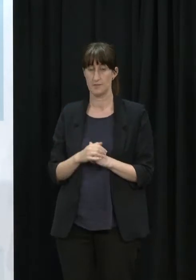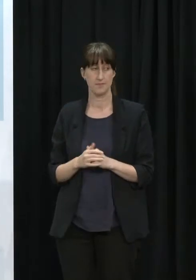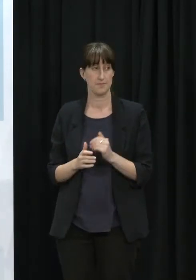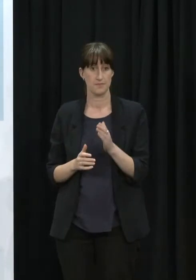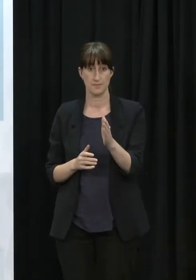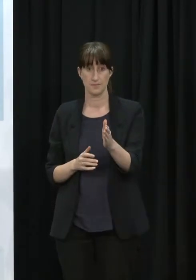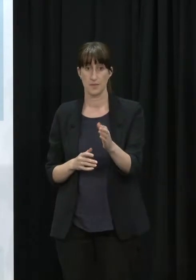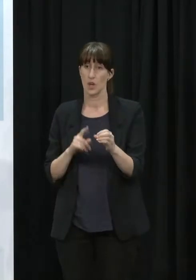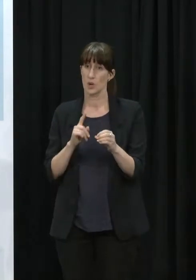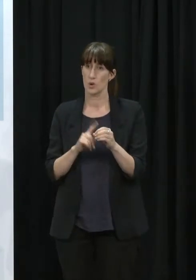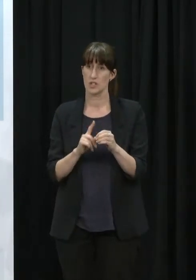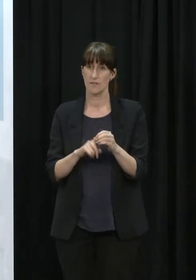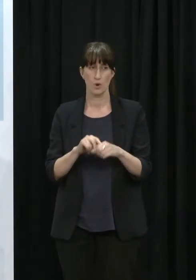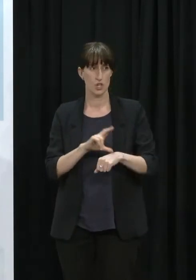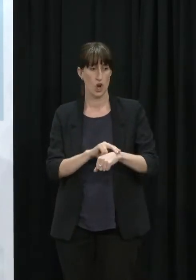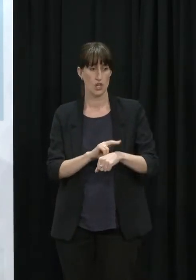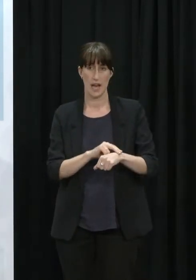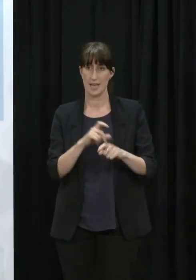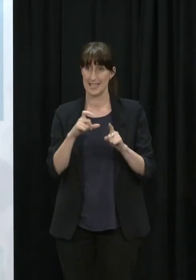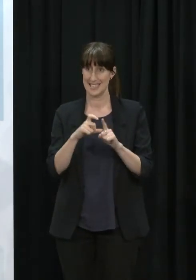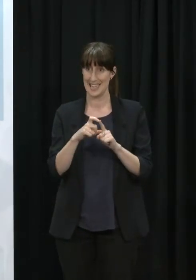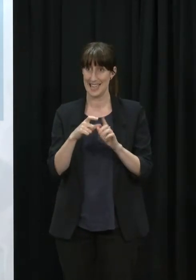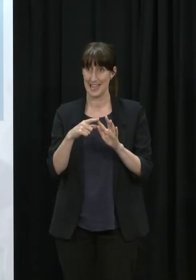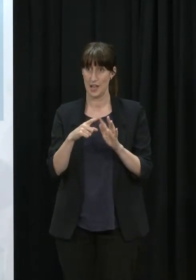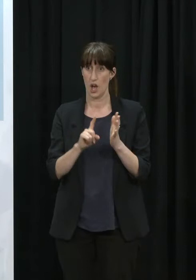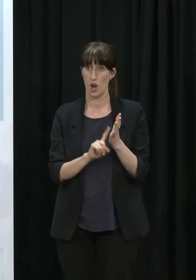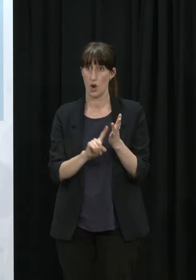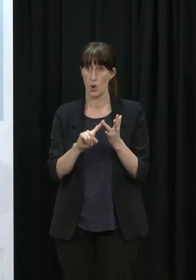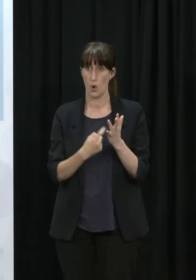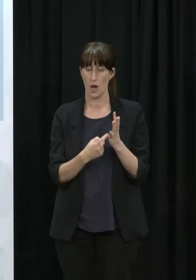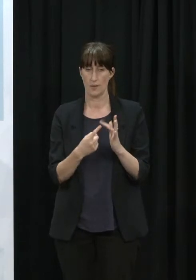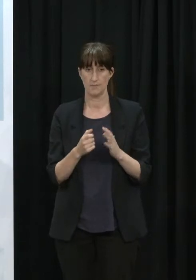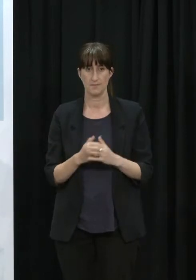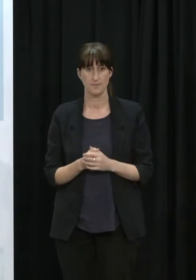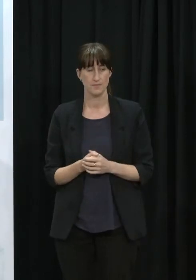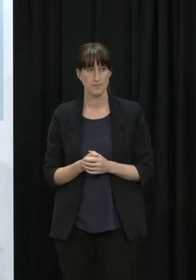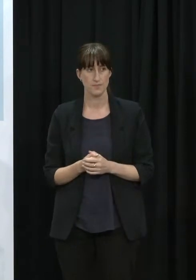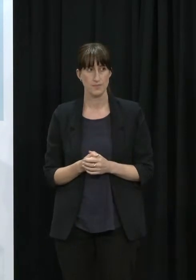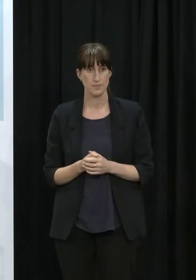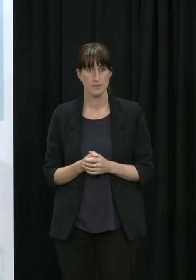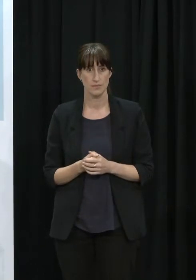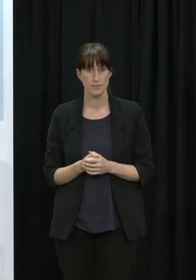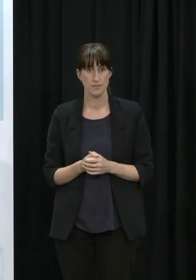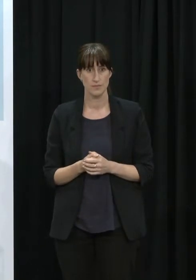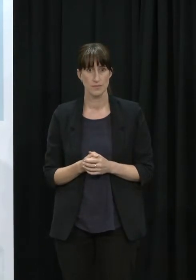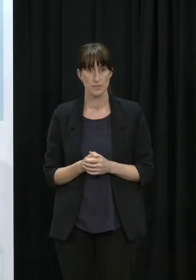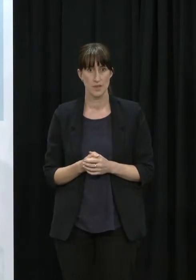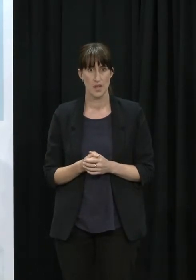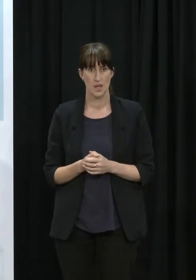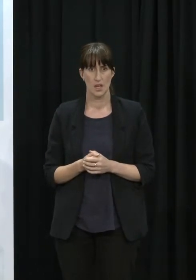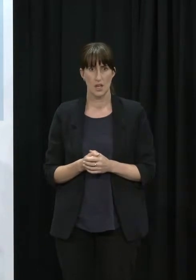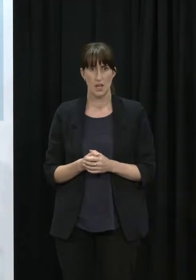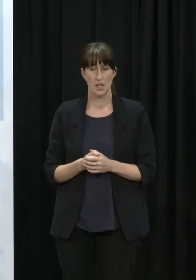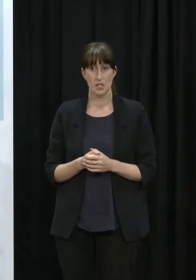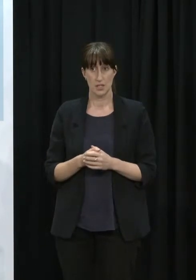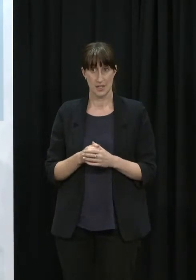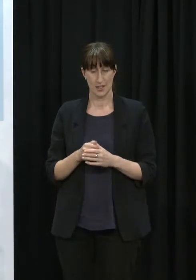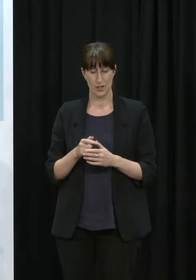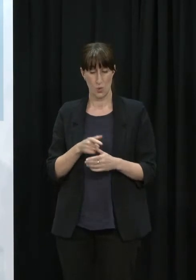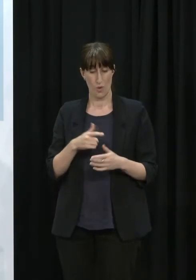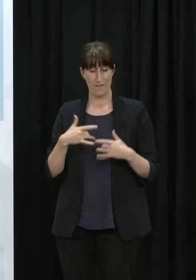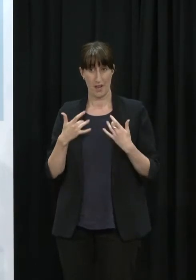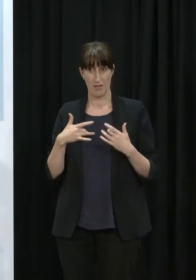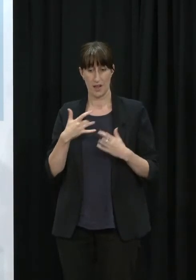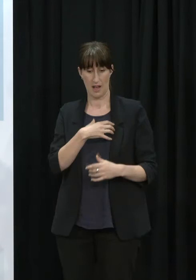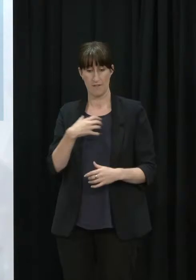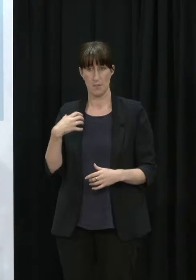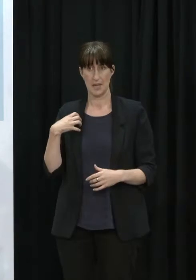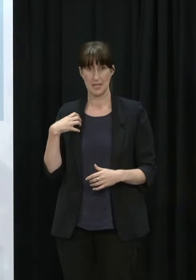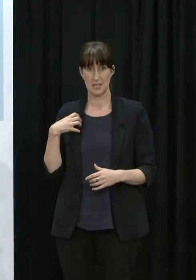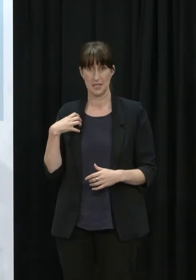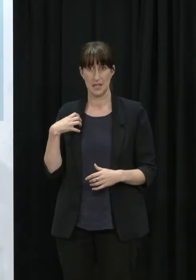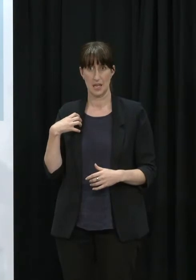ahuatanga.